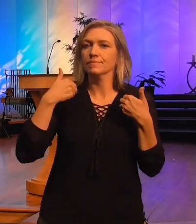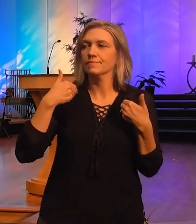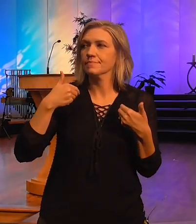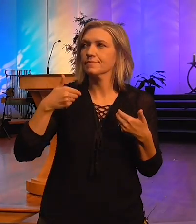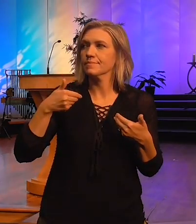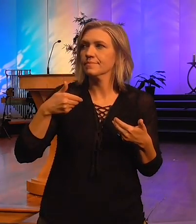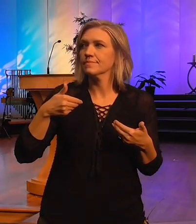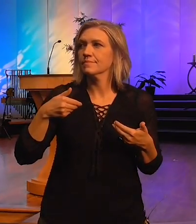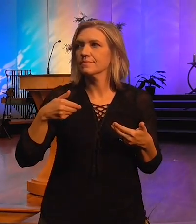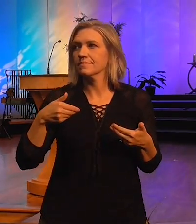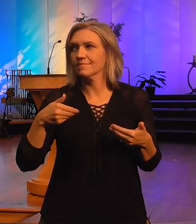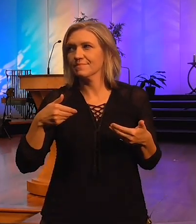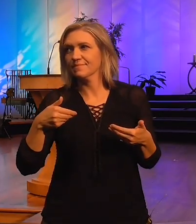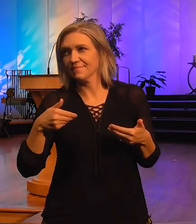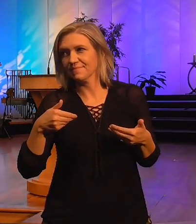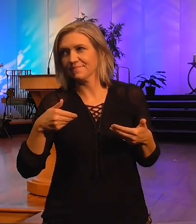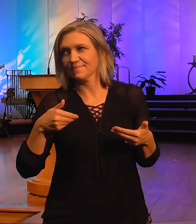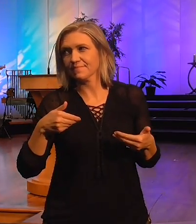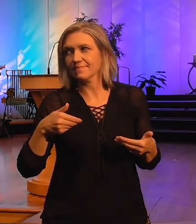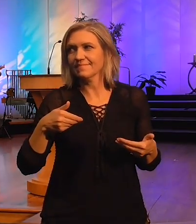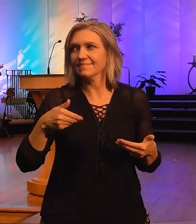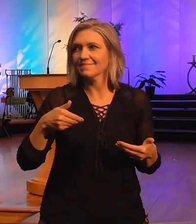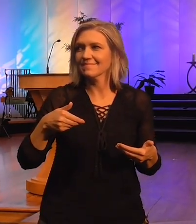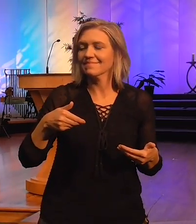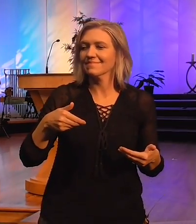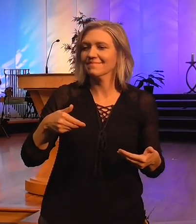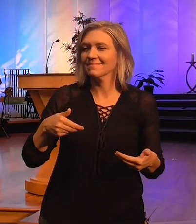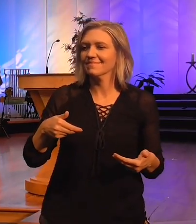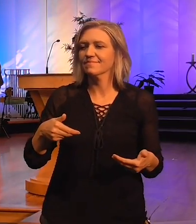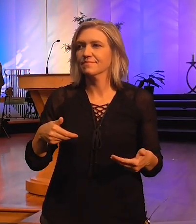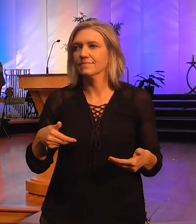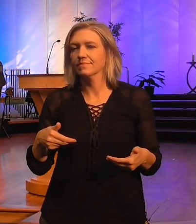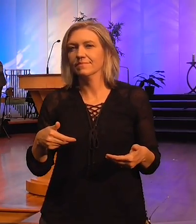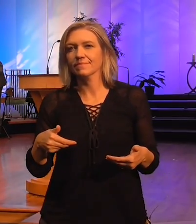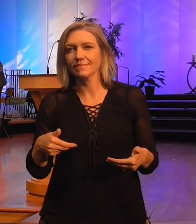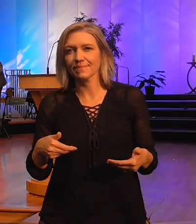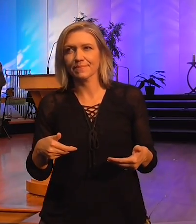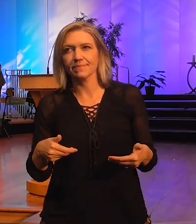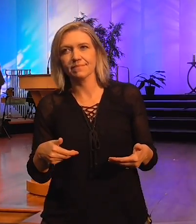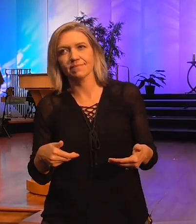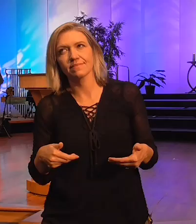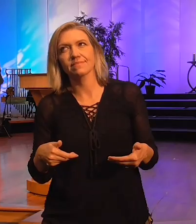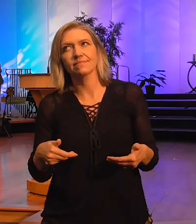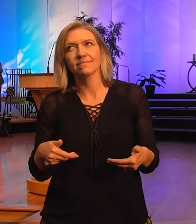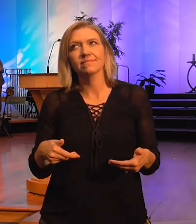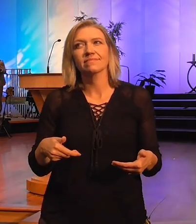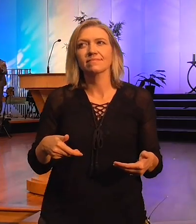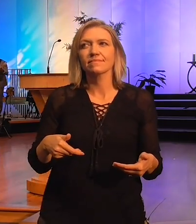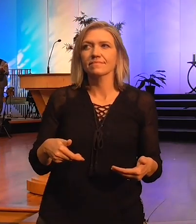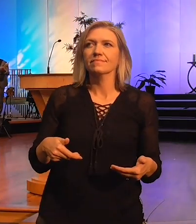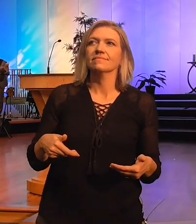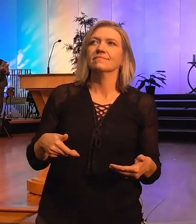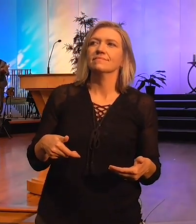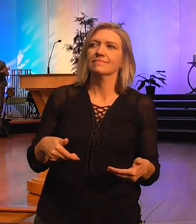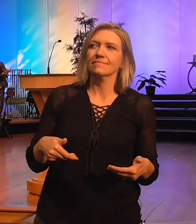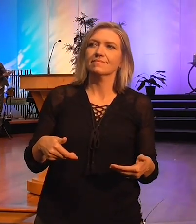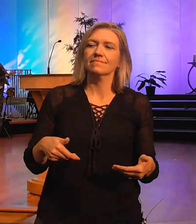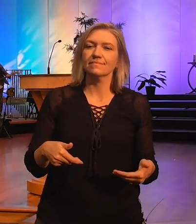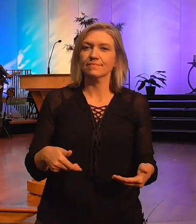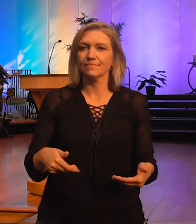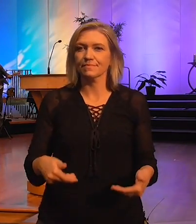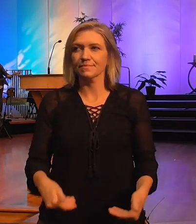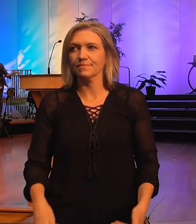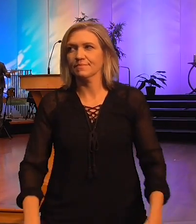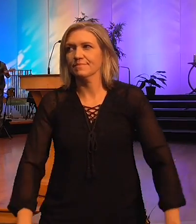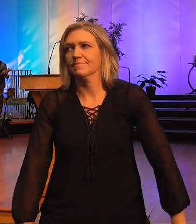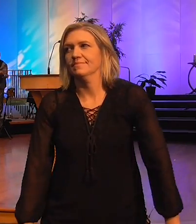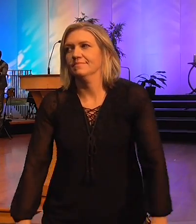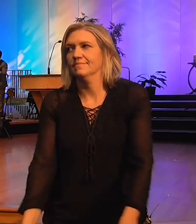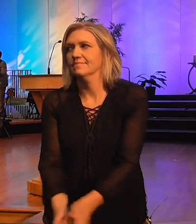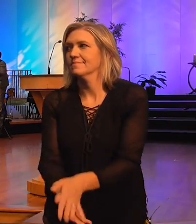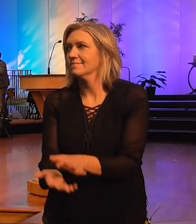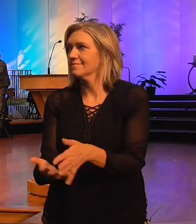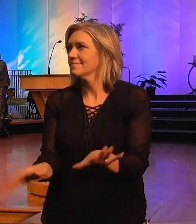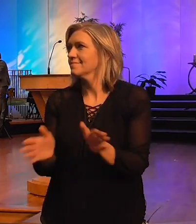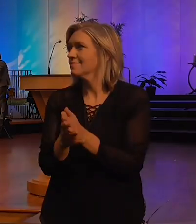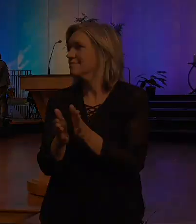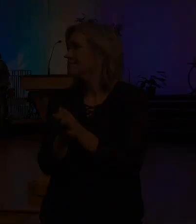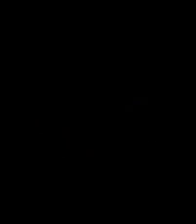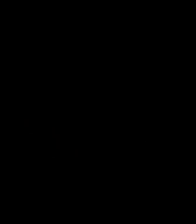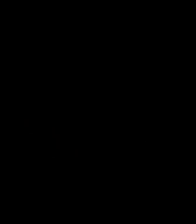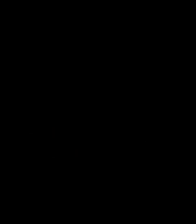, sí.